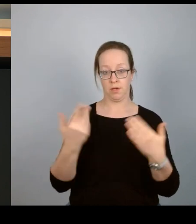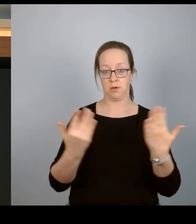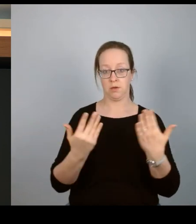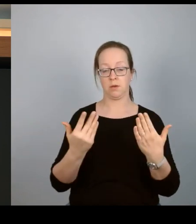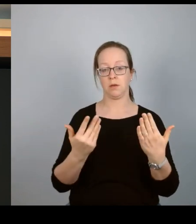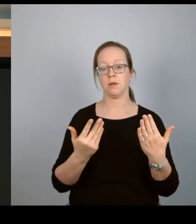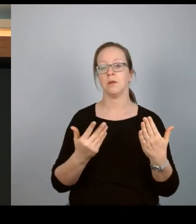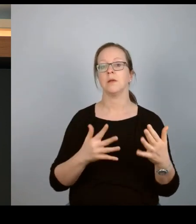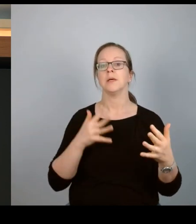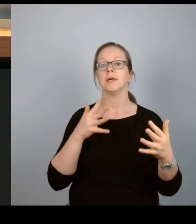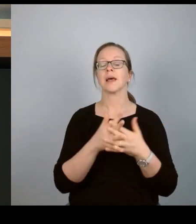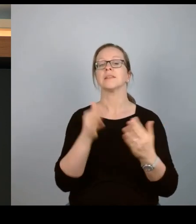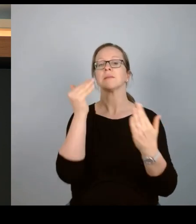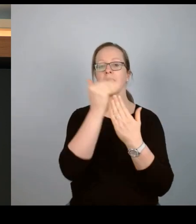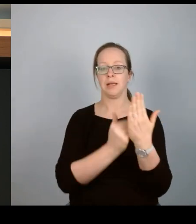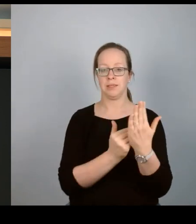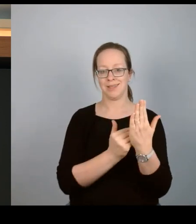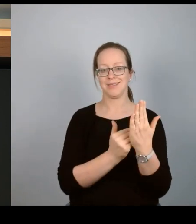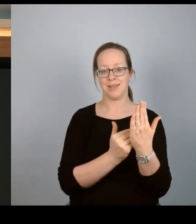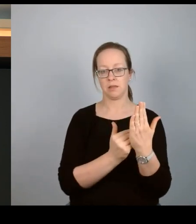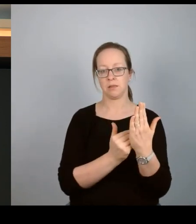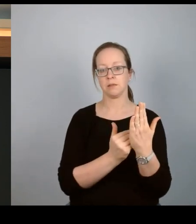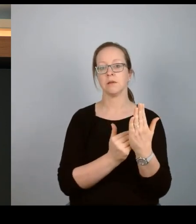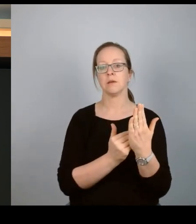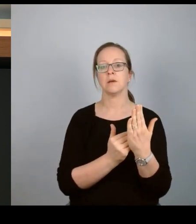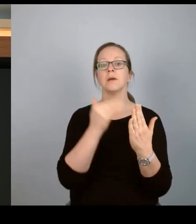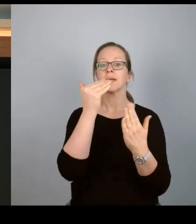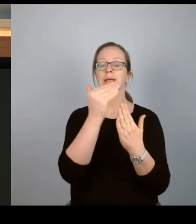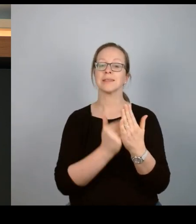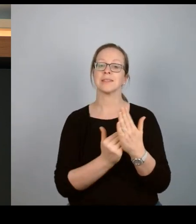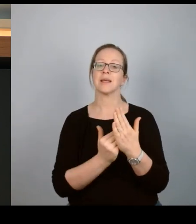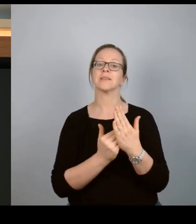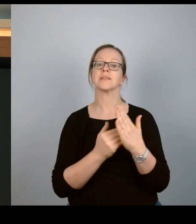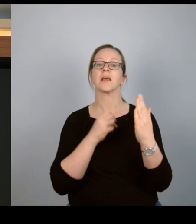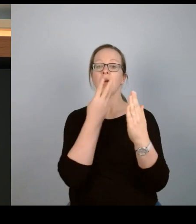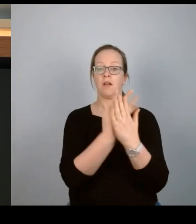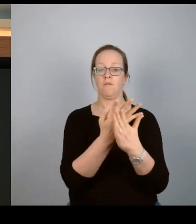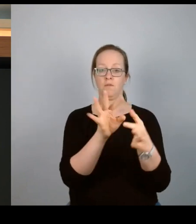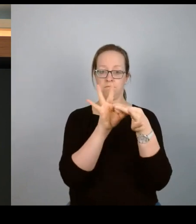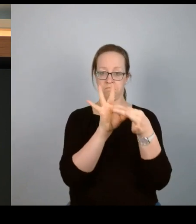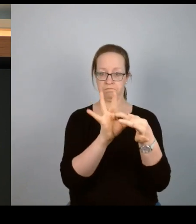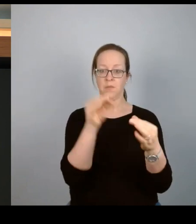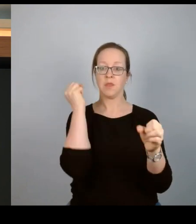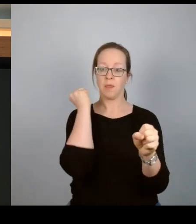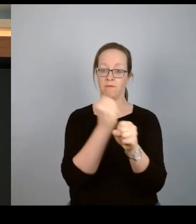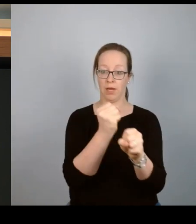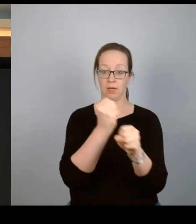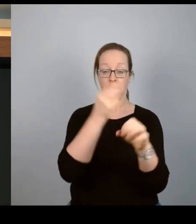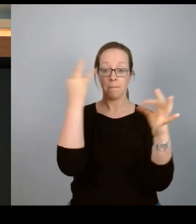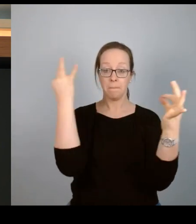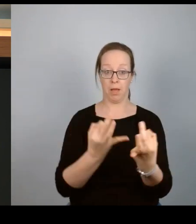Vor diesem Hintergrund liebe Frau Kamp, haben wir uns sehr über Ihre Idee gefreut, zukünftig vielleicht auch einen